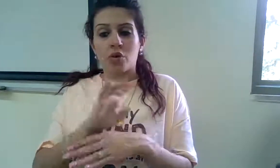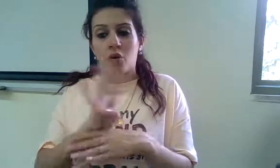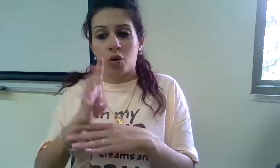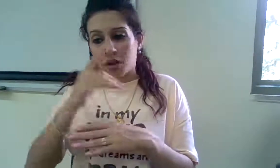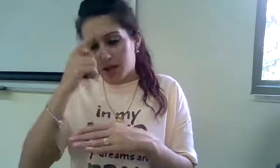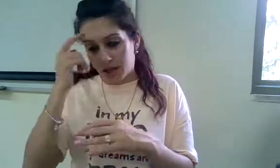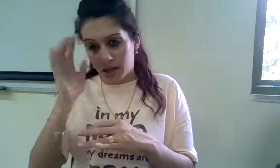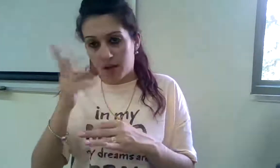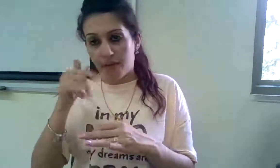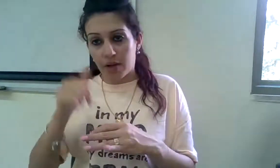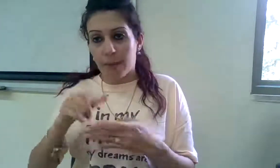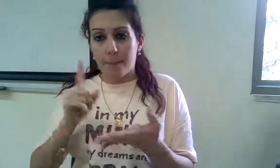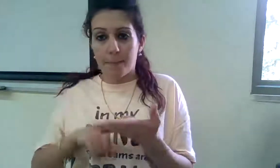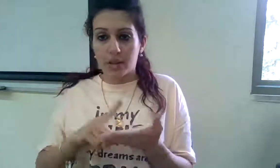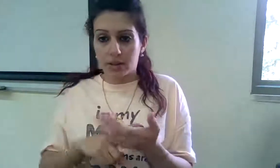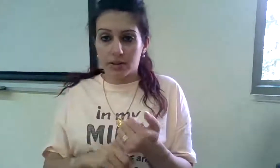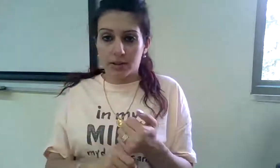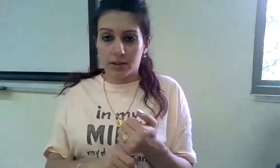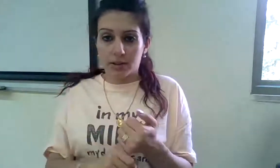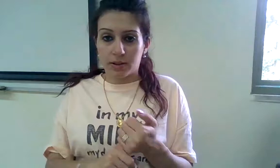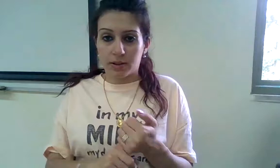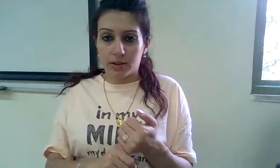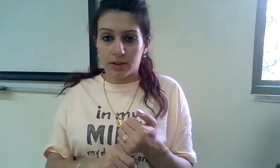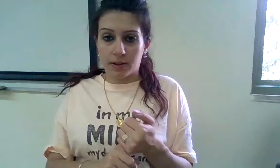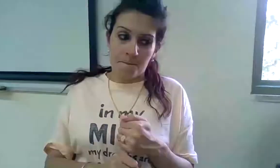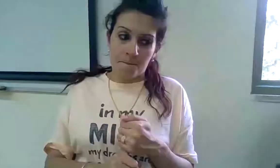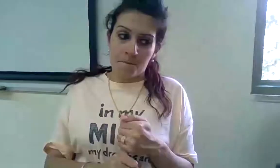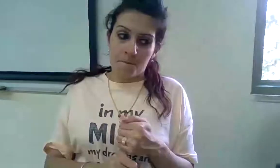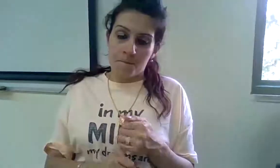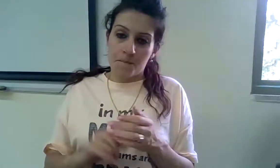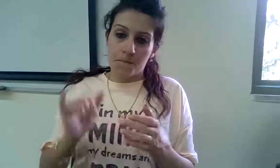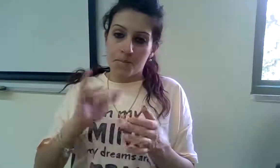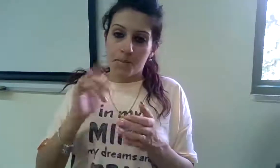وأيضا نود مشاركة ردود فعل